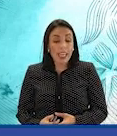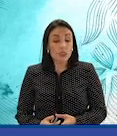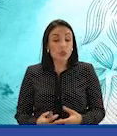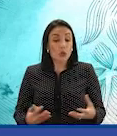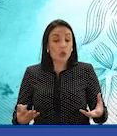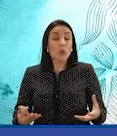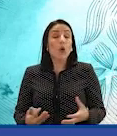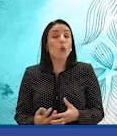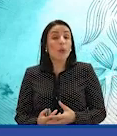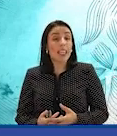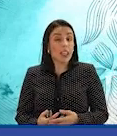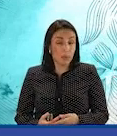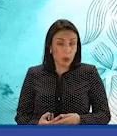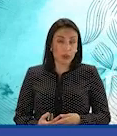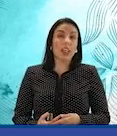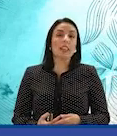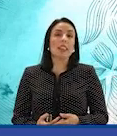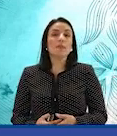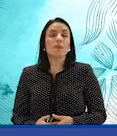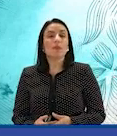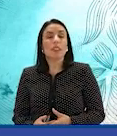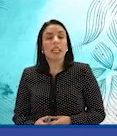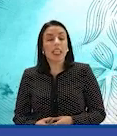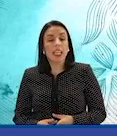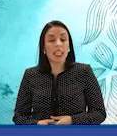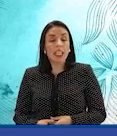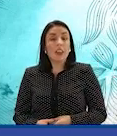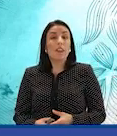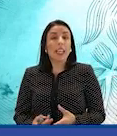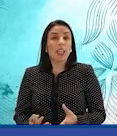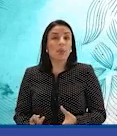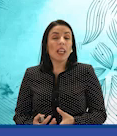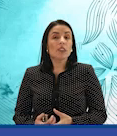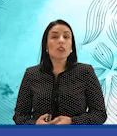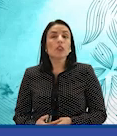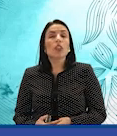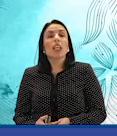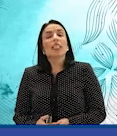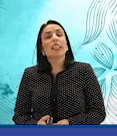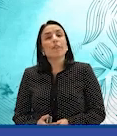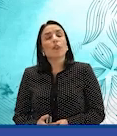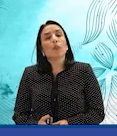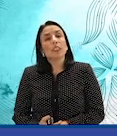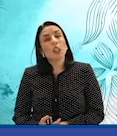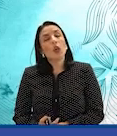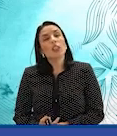Esto es un volumen importante de requerimientos, de información,